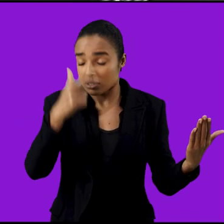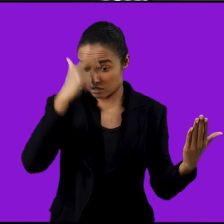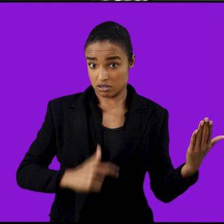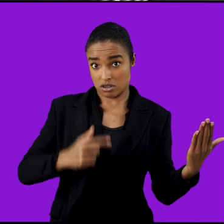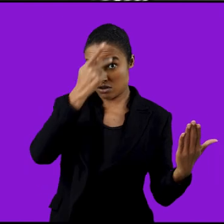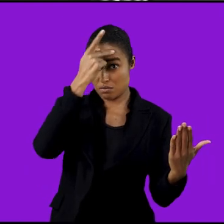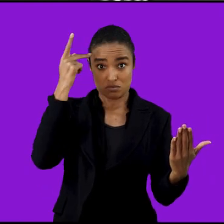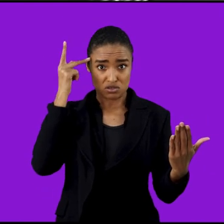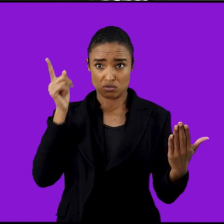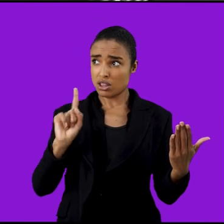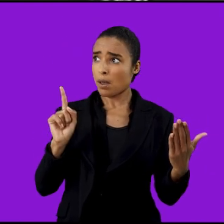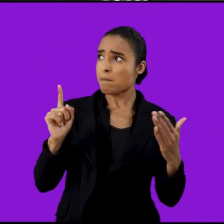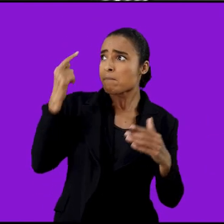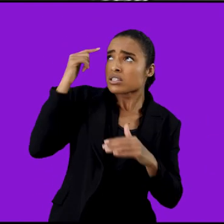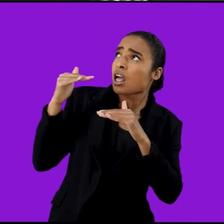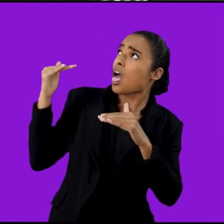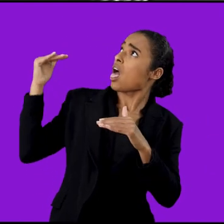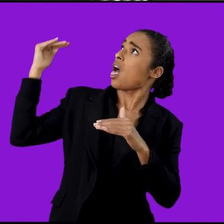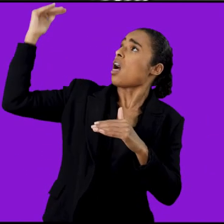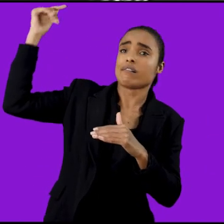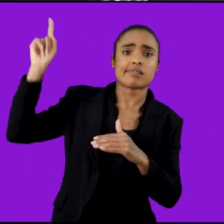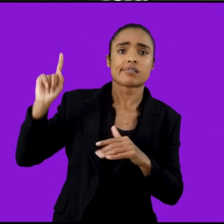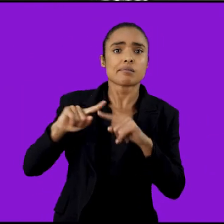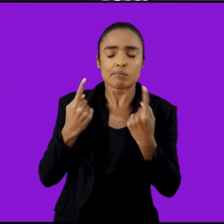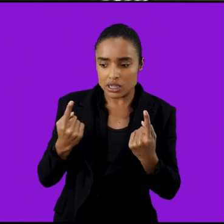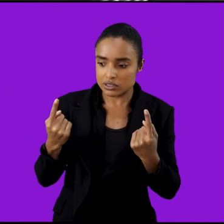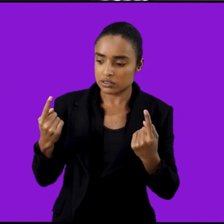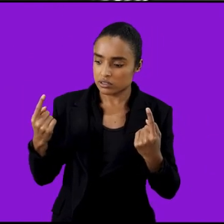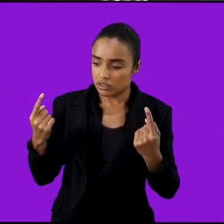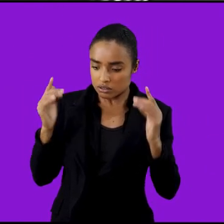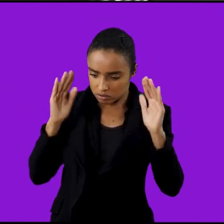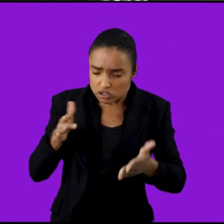E diante de quem é você na fila do pão como é que você traz isso para aquilo que